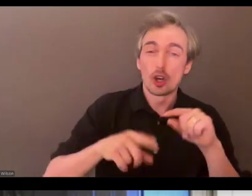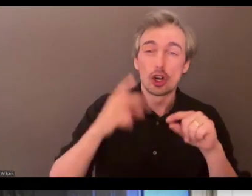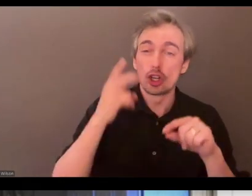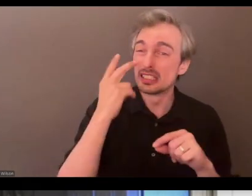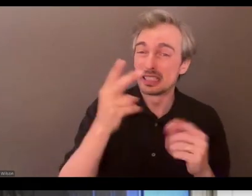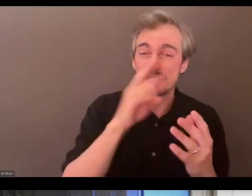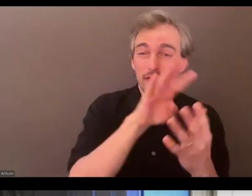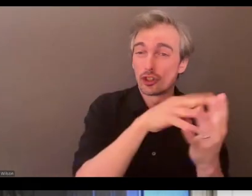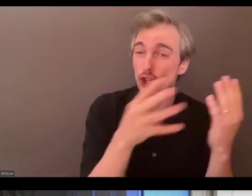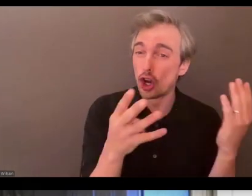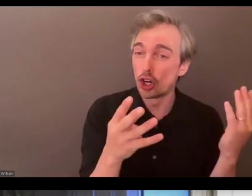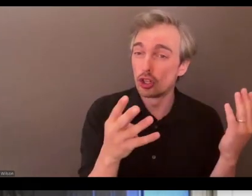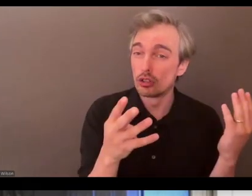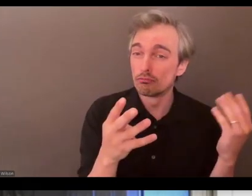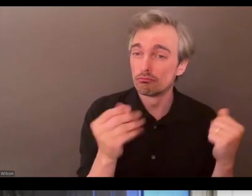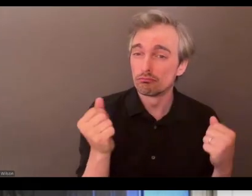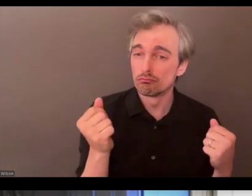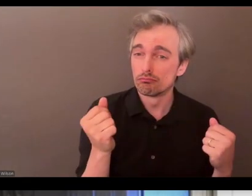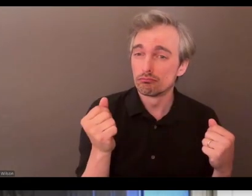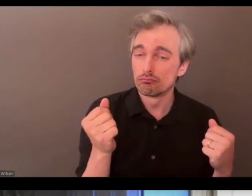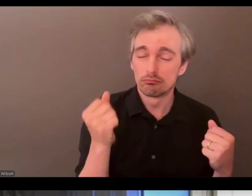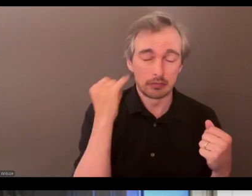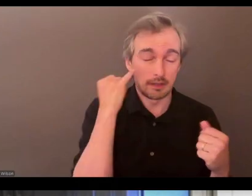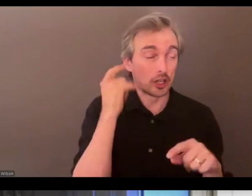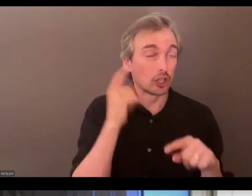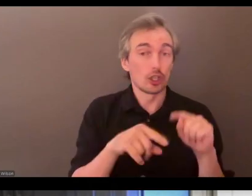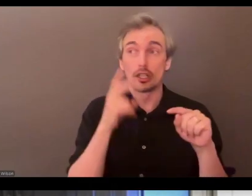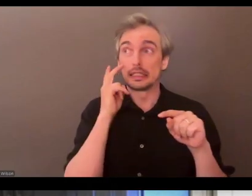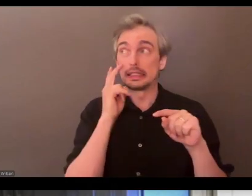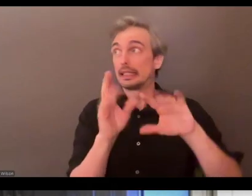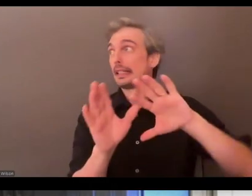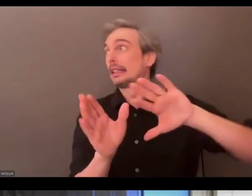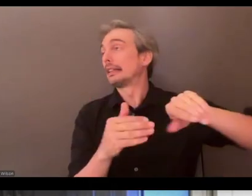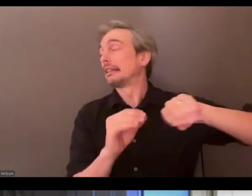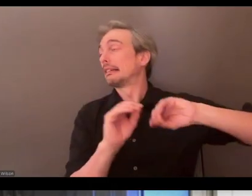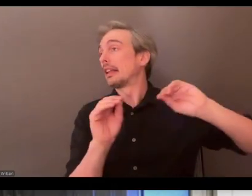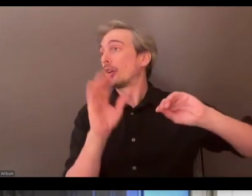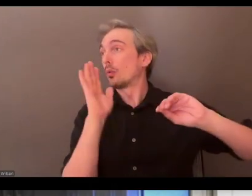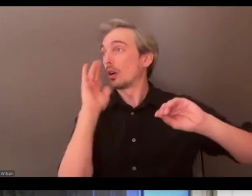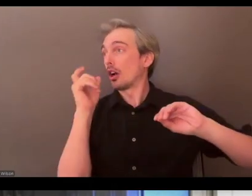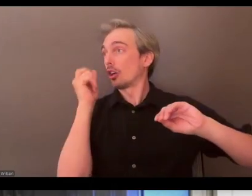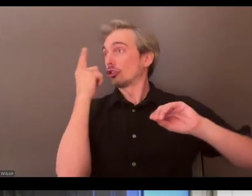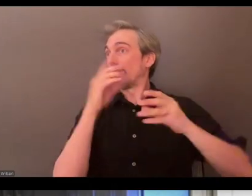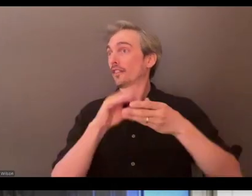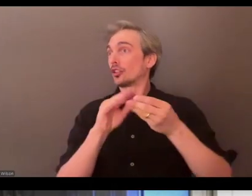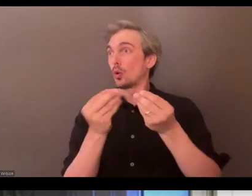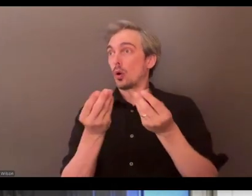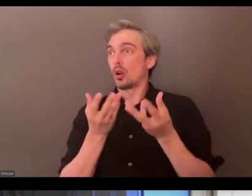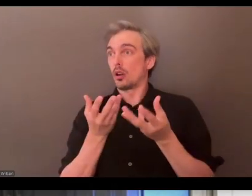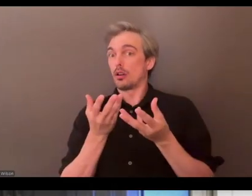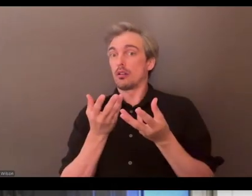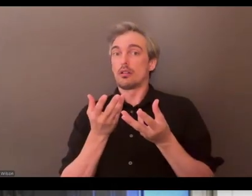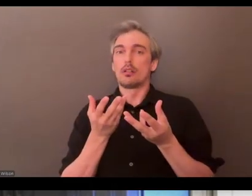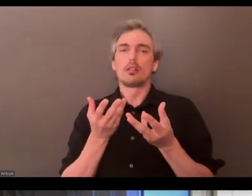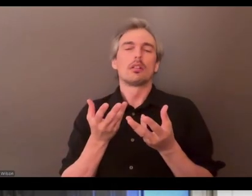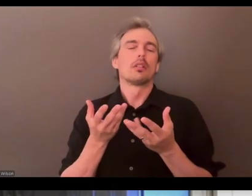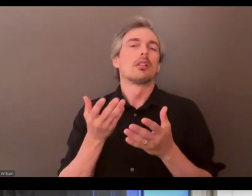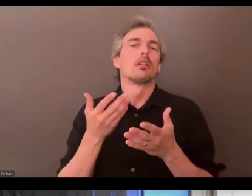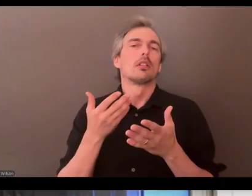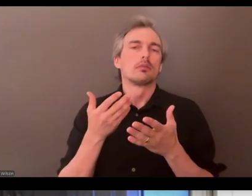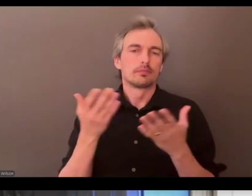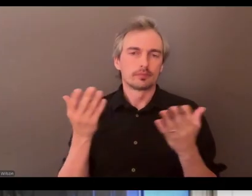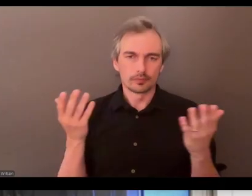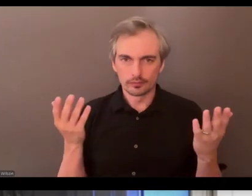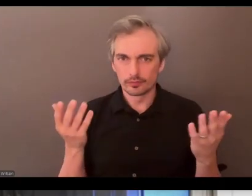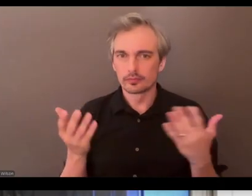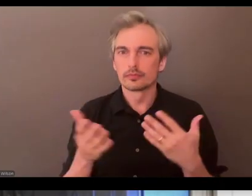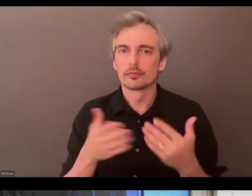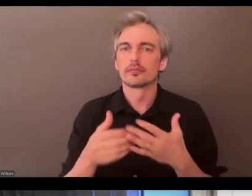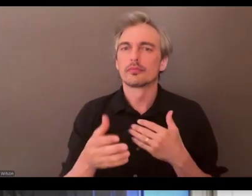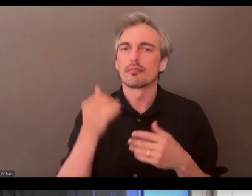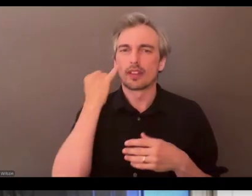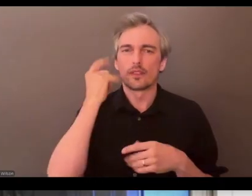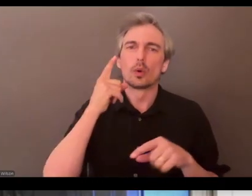えエンゲ ージメントのグラフが見えなくても、 X、Y、Zの取り組みを通じてエンゲ ー ジメントが倍増したと伝えれば、グラフを見なくてもスト ーリ ーを理解できるでしょう。